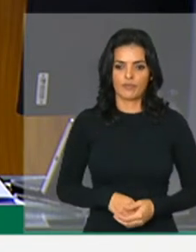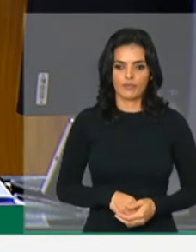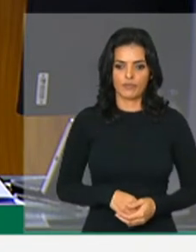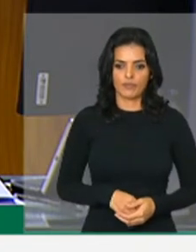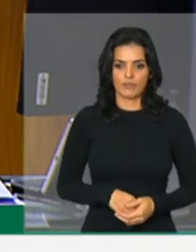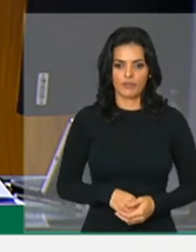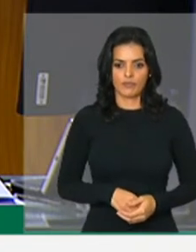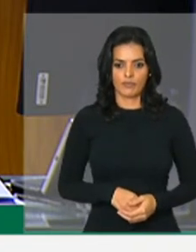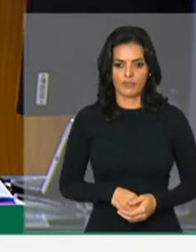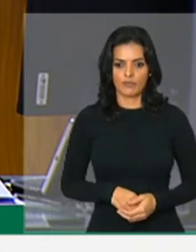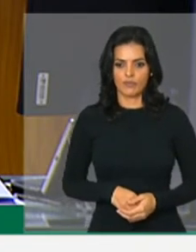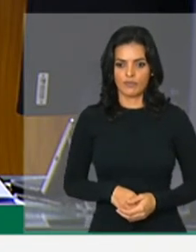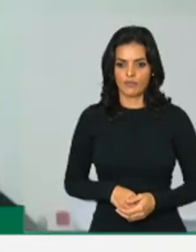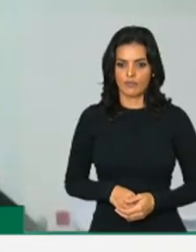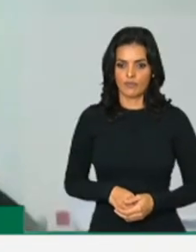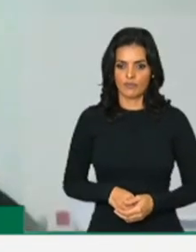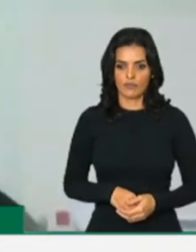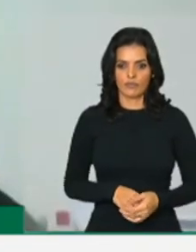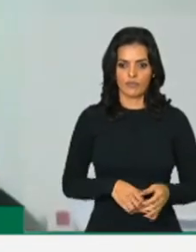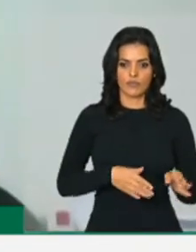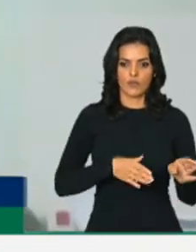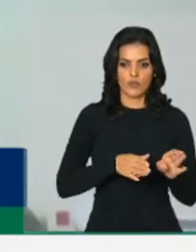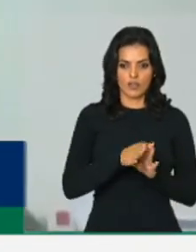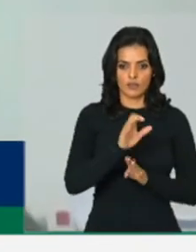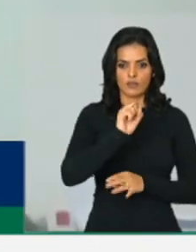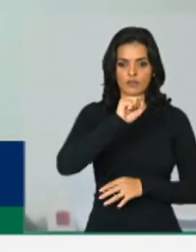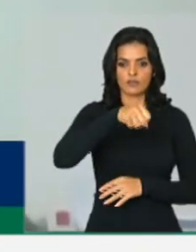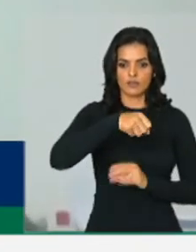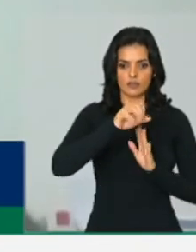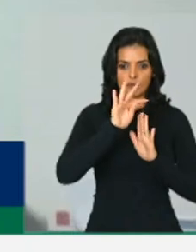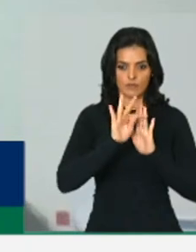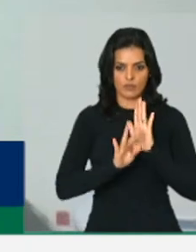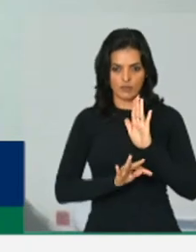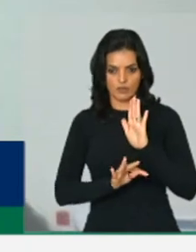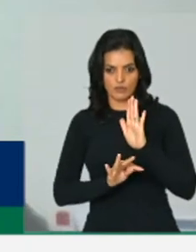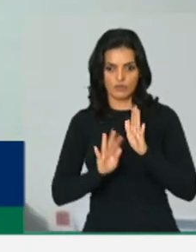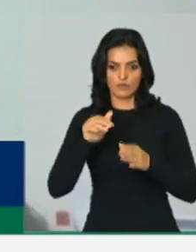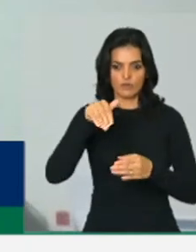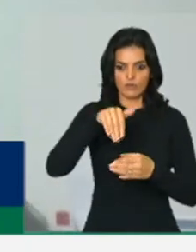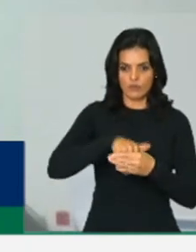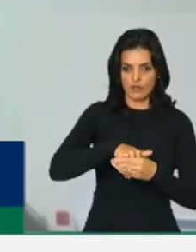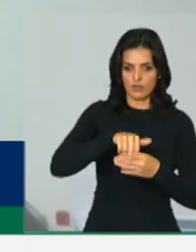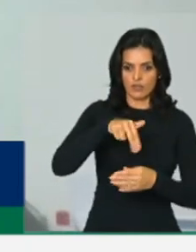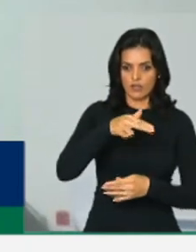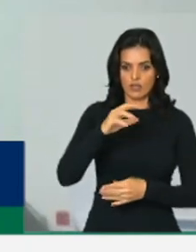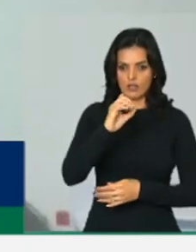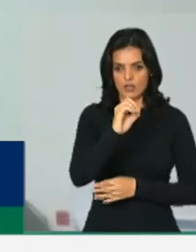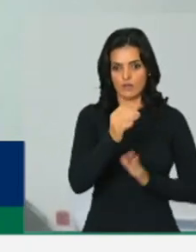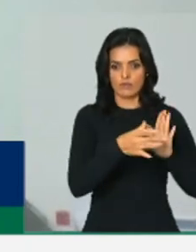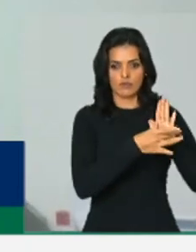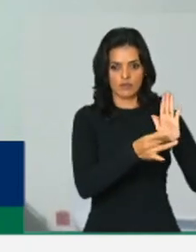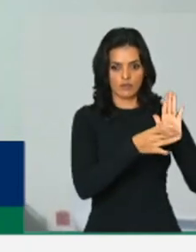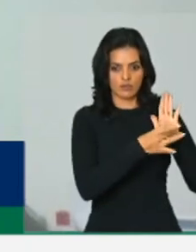PODE SER USADO PARA OBTER OUTRAS VANTAGENS FISCAIS. A REDE ORIENTA SIM AO TEXTO E NÃO AO DESTAQUE. [PRESIDENTE]: MAIORIA, MINORIA? OPOSIÇÃO?